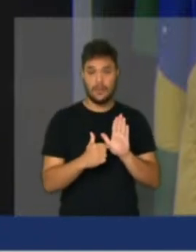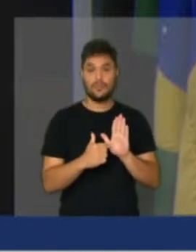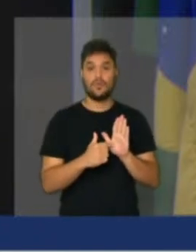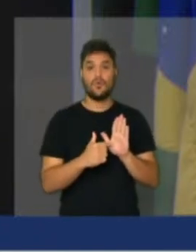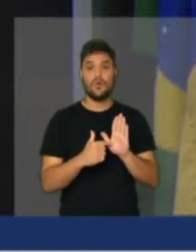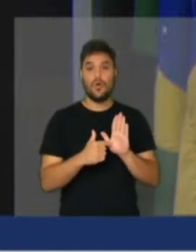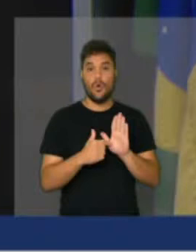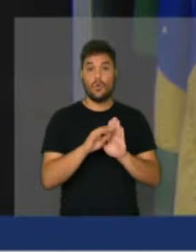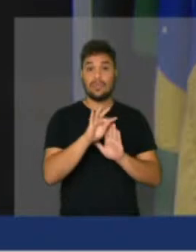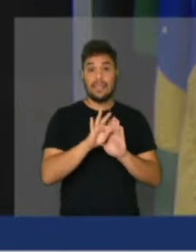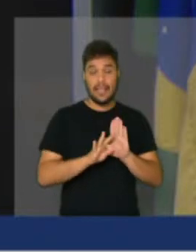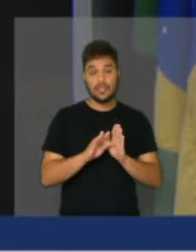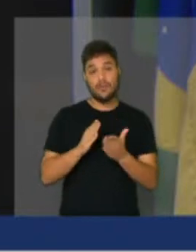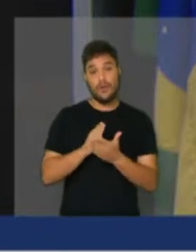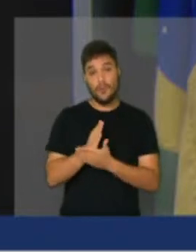FEDERAL. O AUMENTO DA PROPOSTA DE UM PONTO PERCENTUAL NOS